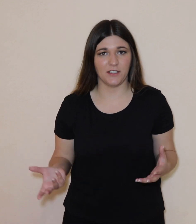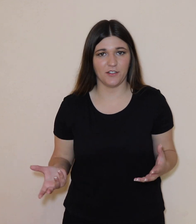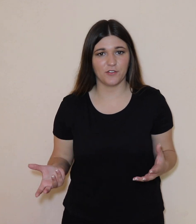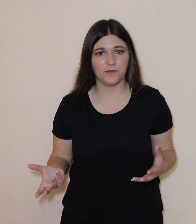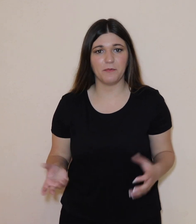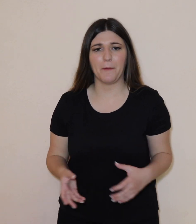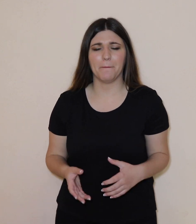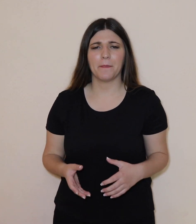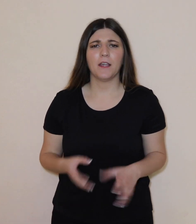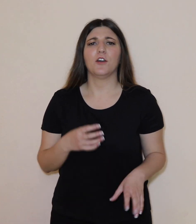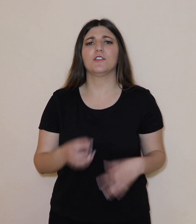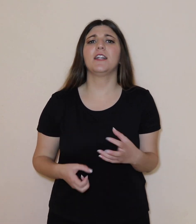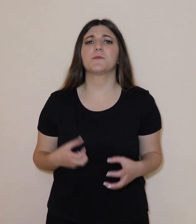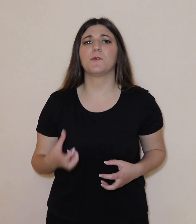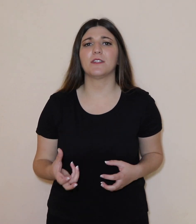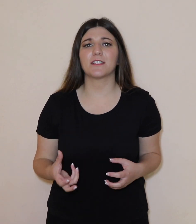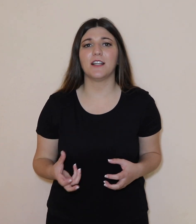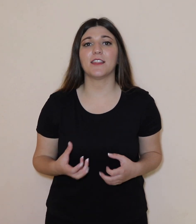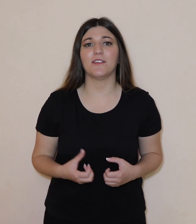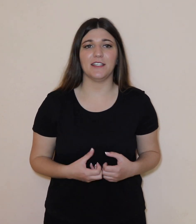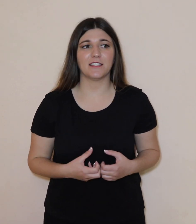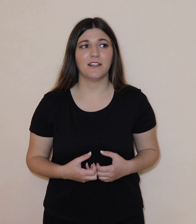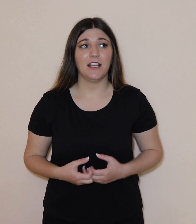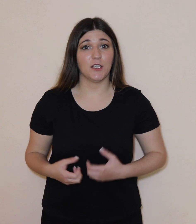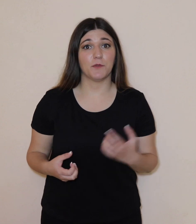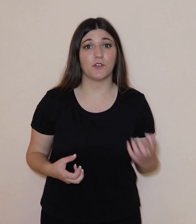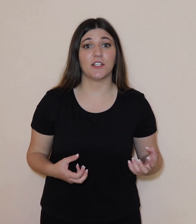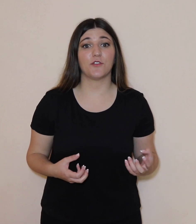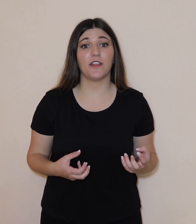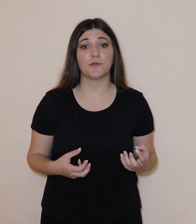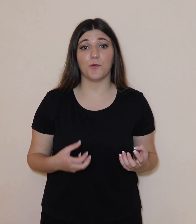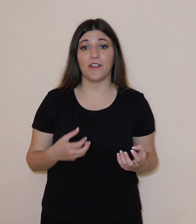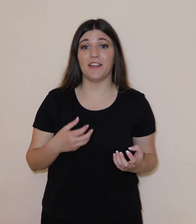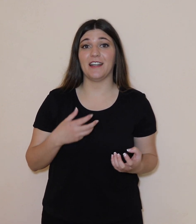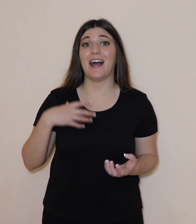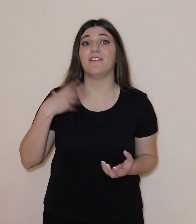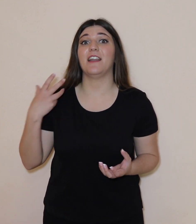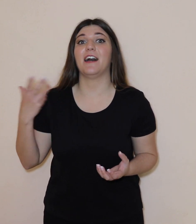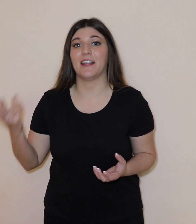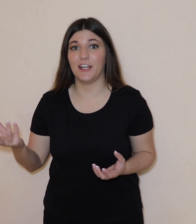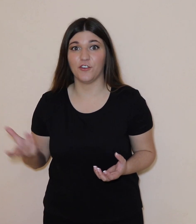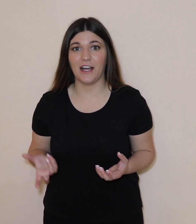signos. Bien, otra de las preguntas que lanzo es: ¿las personas sordas pueden hablar en oral?